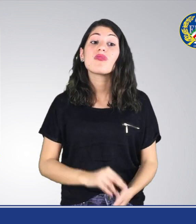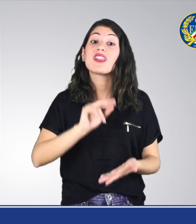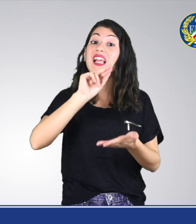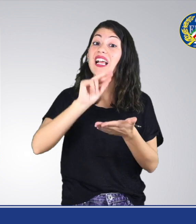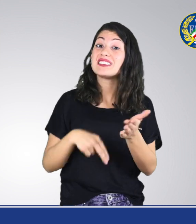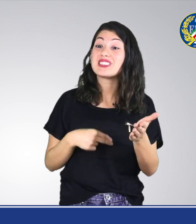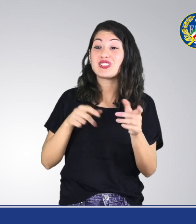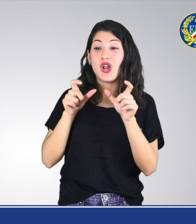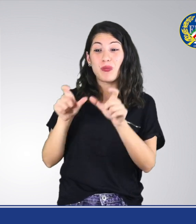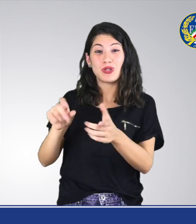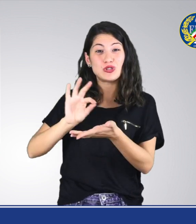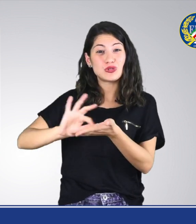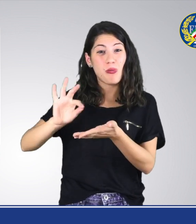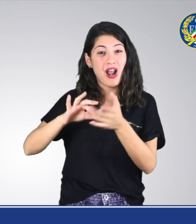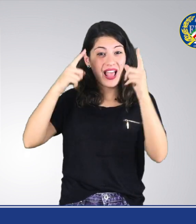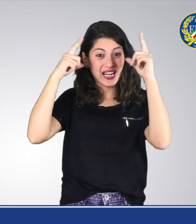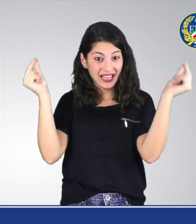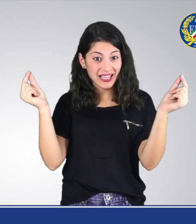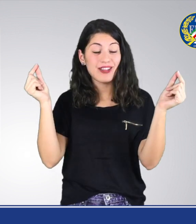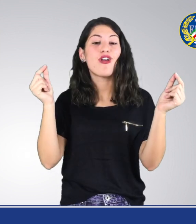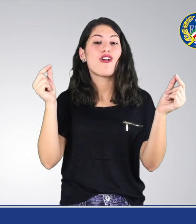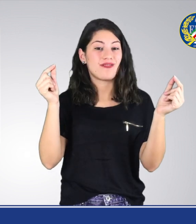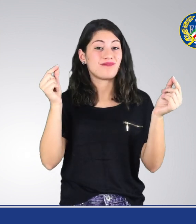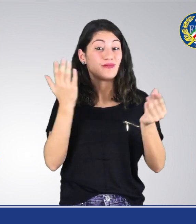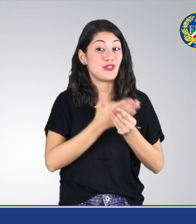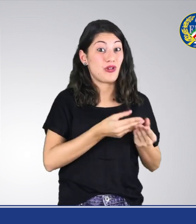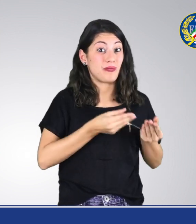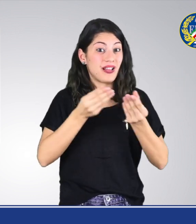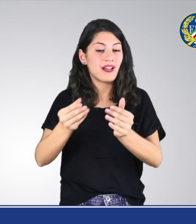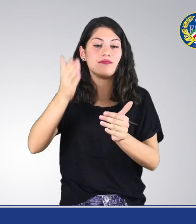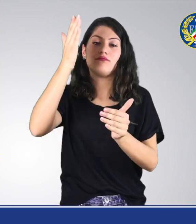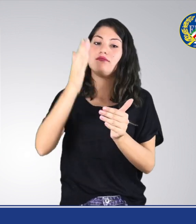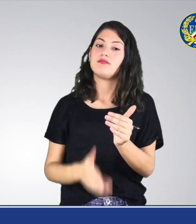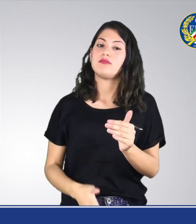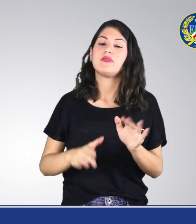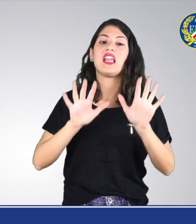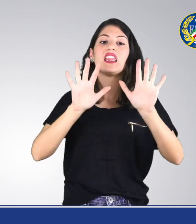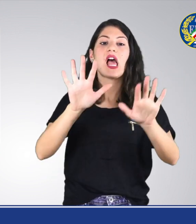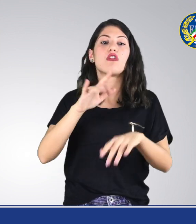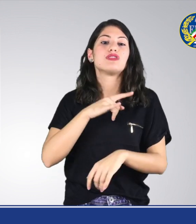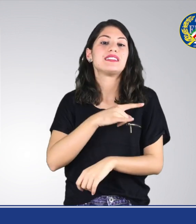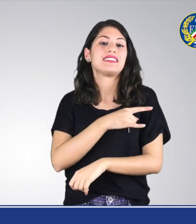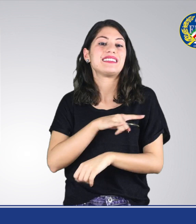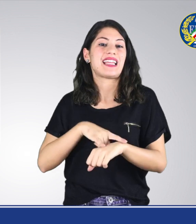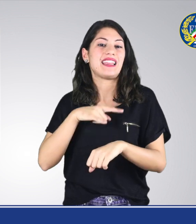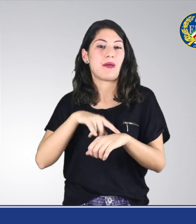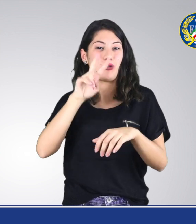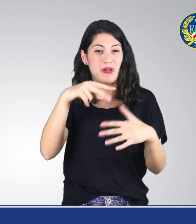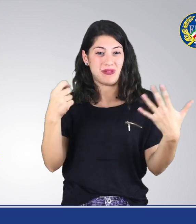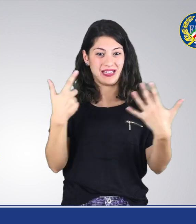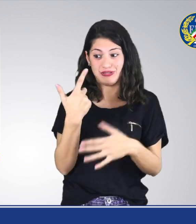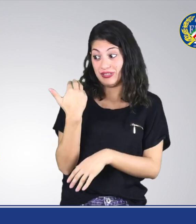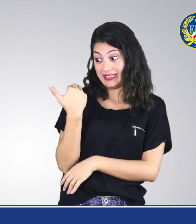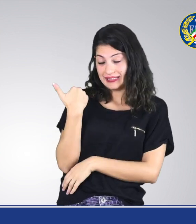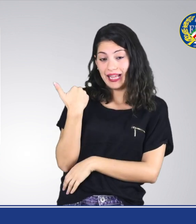Per l'asilo nido i genitori devono presentare la documentazione della vaccinazione entro il 10 settembre 2017